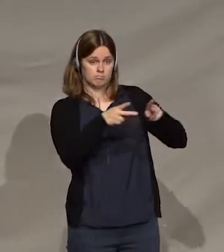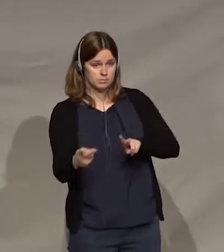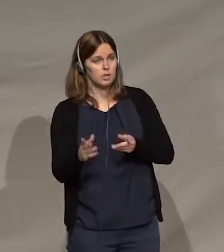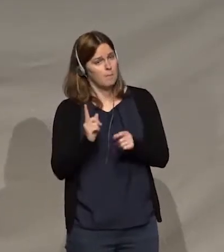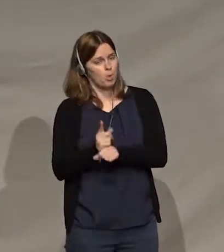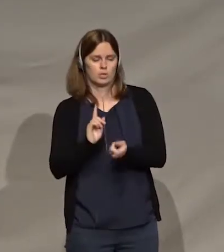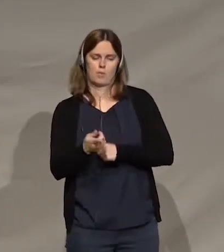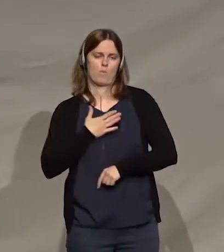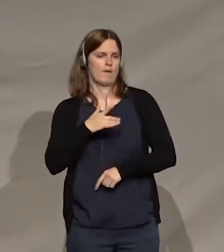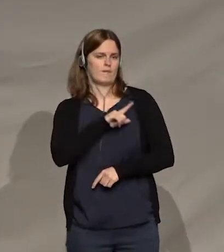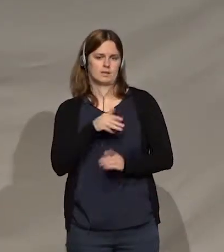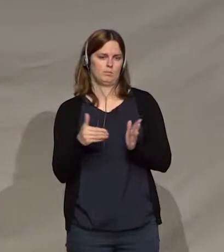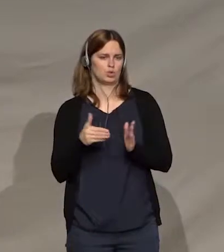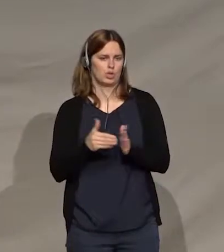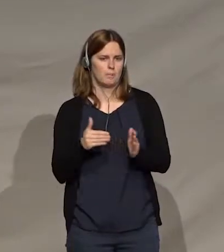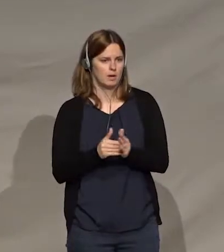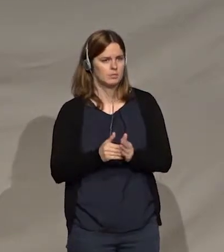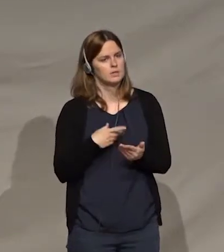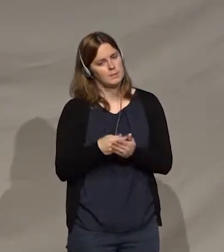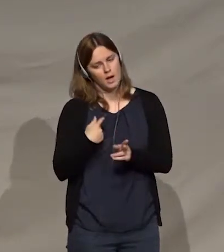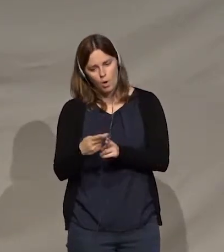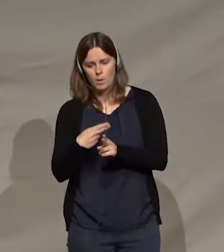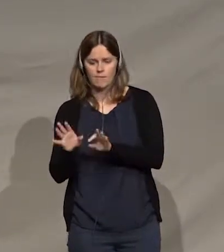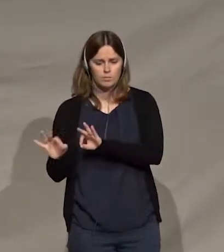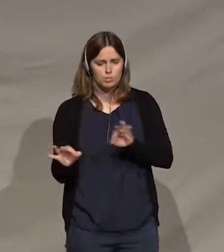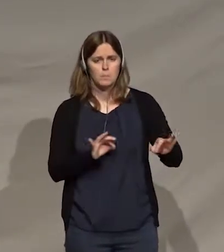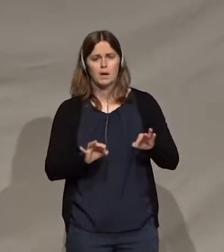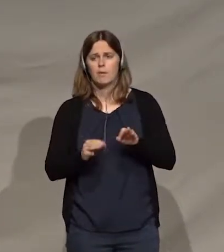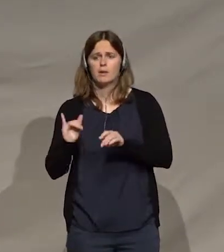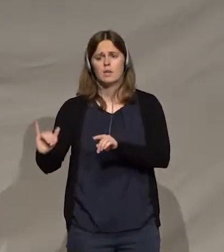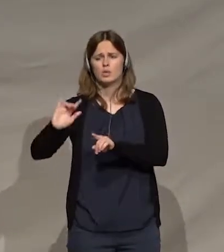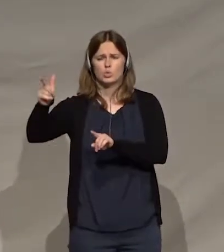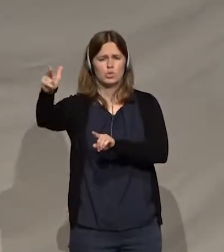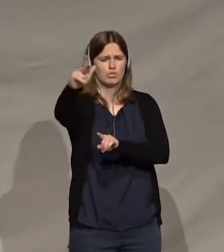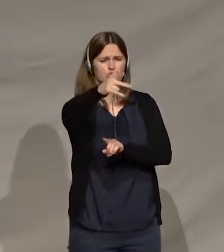A tento formát ani nemusí být vždy stejný. Záleží na tom, kdy chcete číst, kdy cestujete,